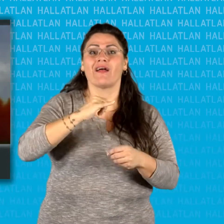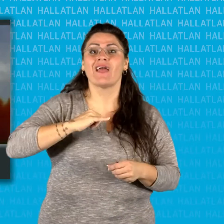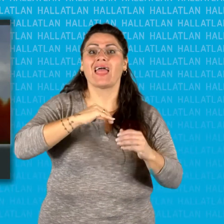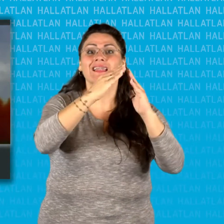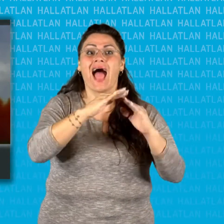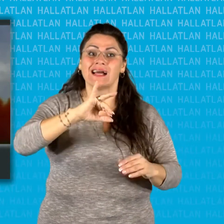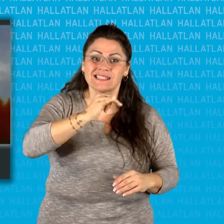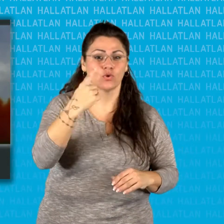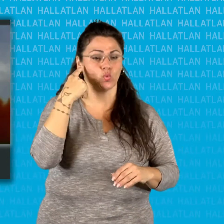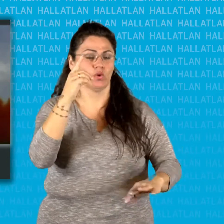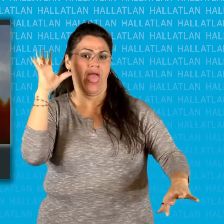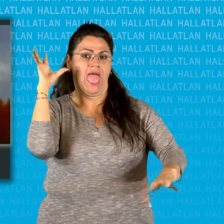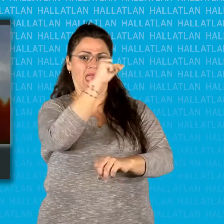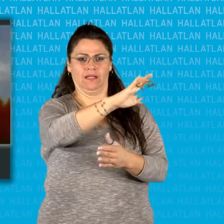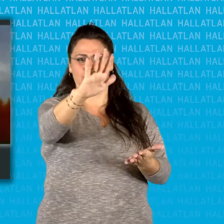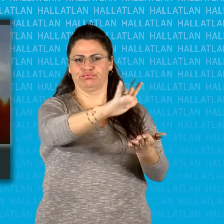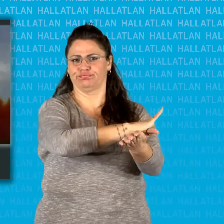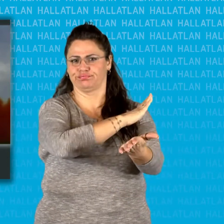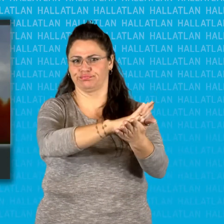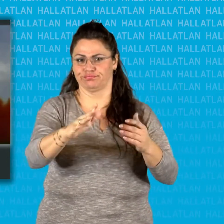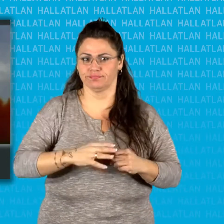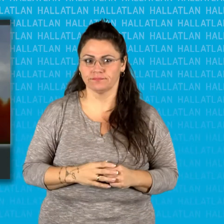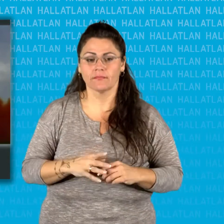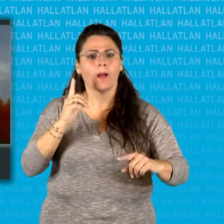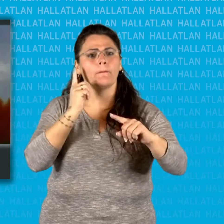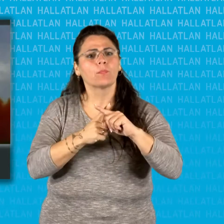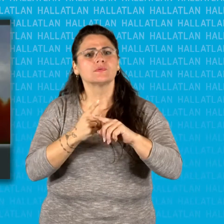beleértve ebbe a Fehér Házat is - el tudják érni ballisztikus rakétával.